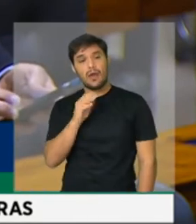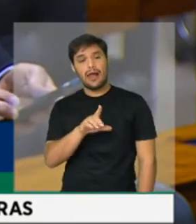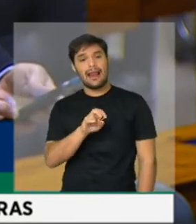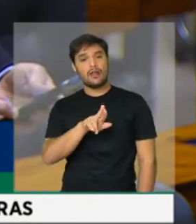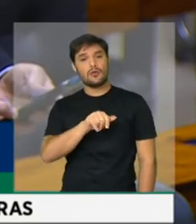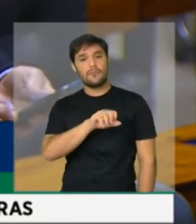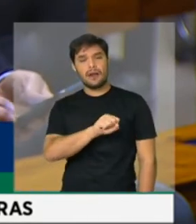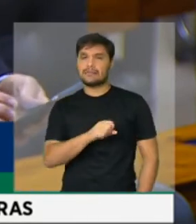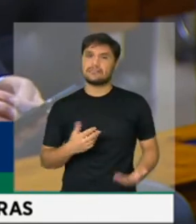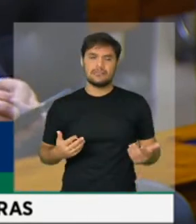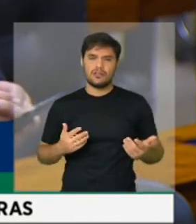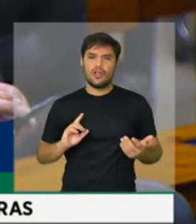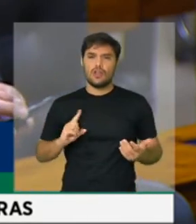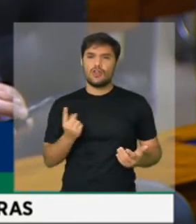DE 40 BILHÕES COM A ELETROBRAS. NÓS ESTAMOS